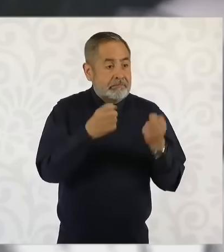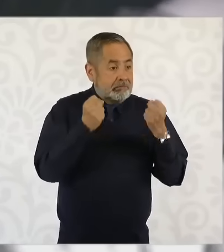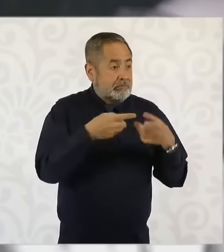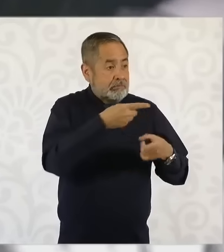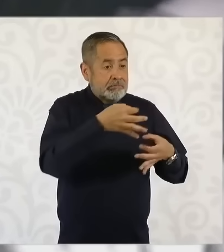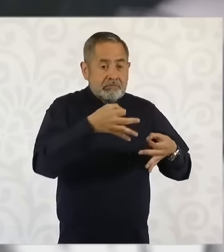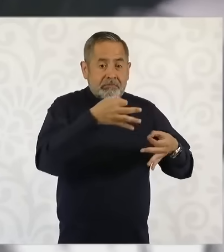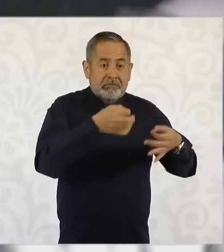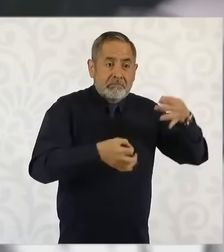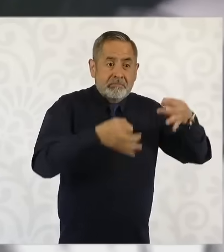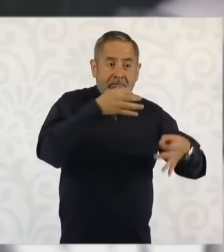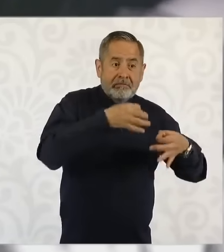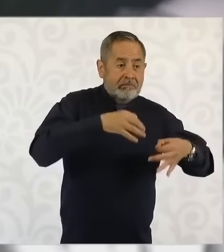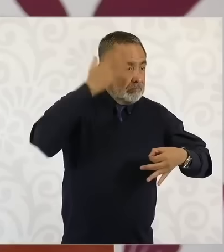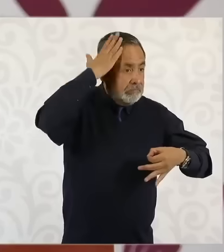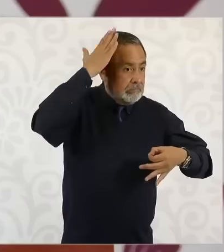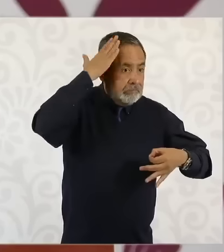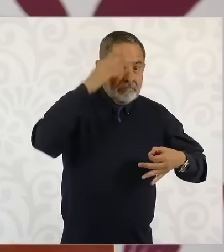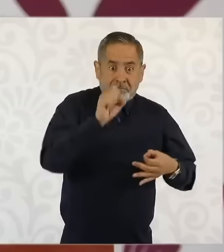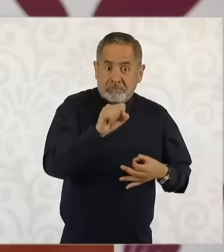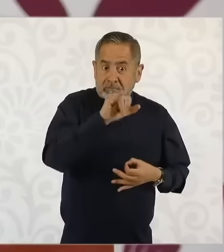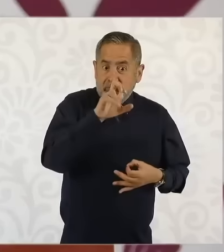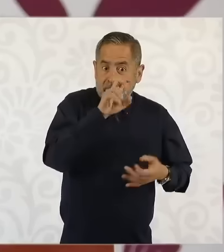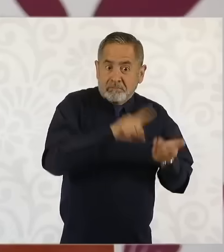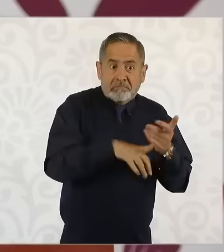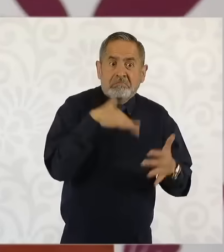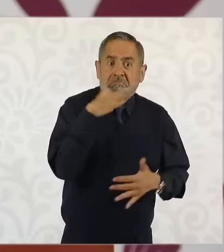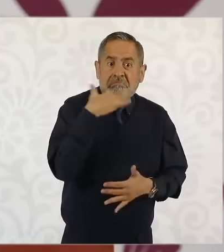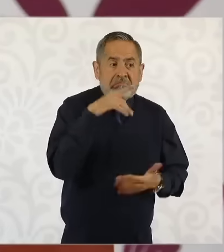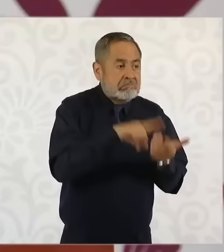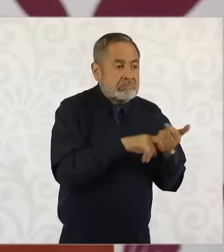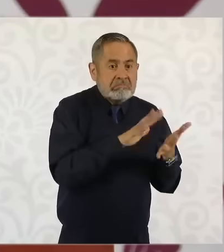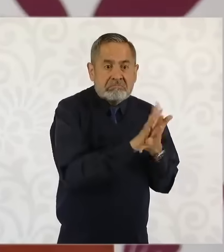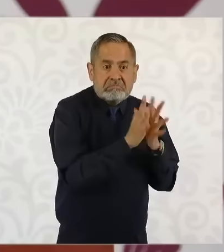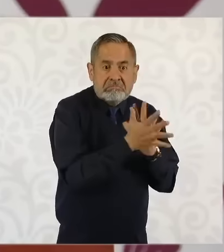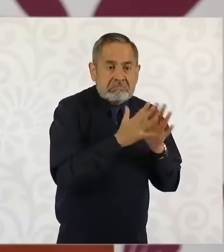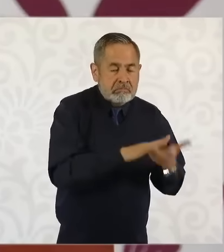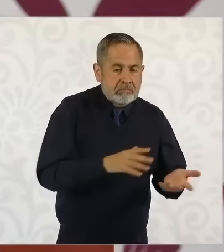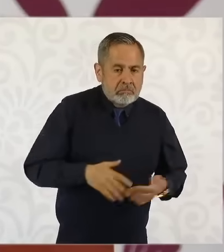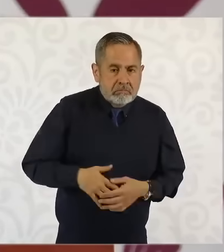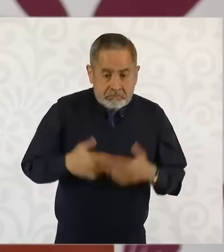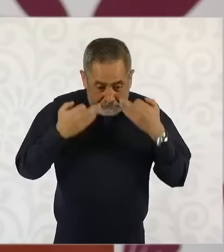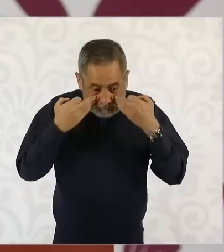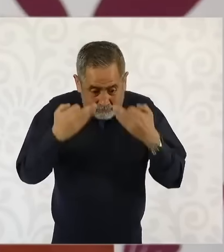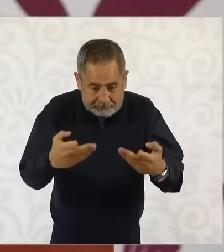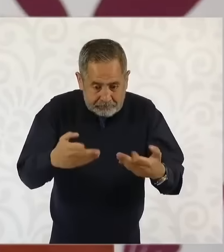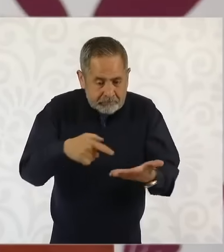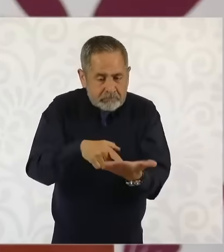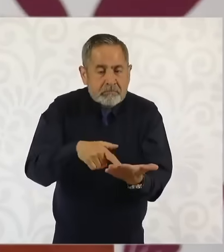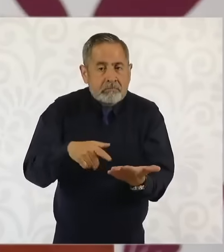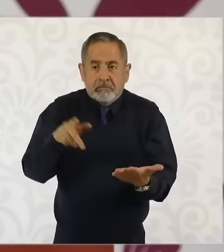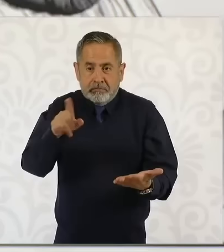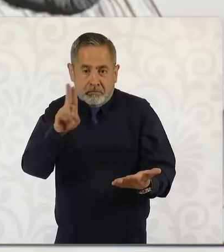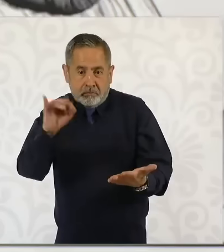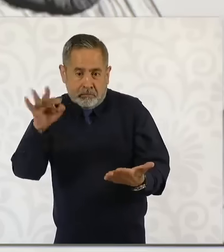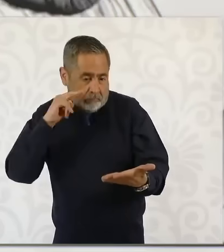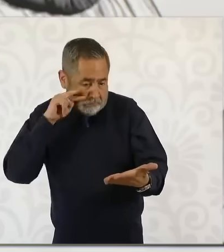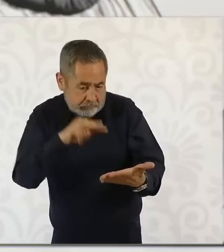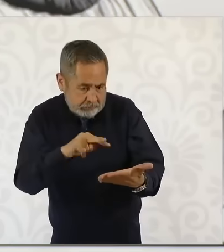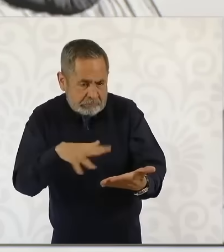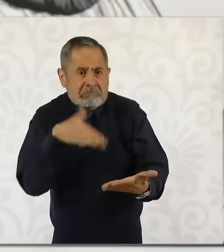corte cuando se demuestra que hay lavado dinero sea por corrupción o